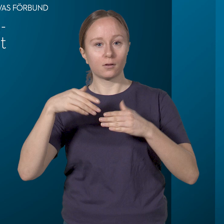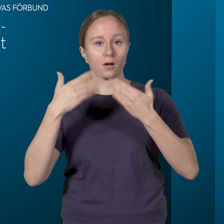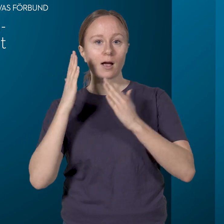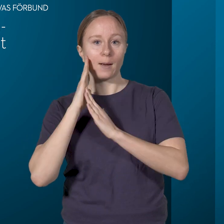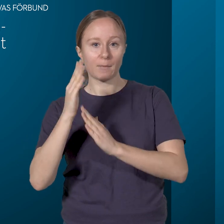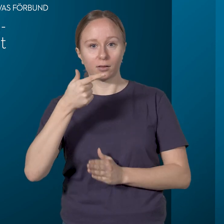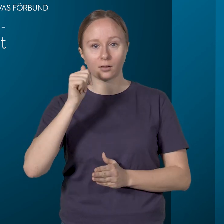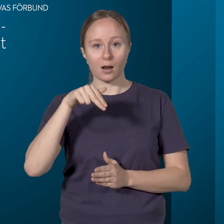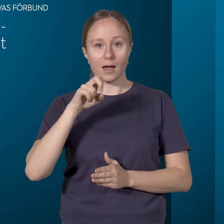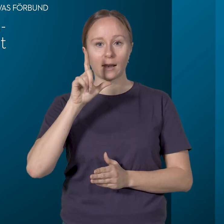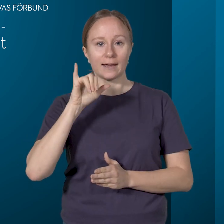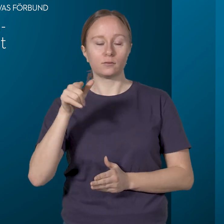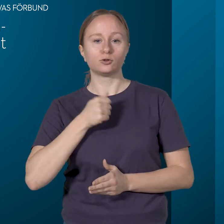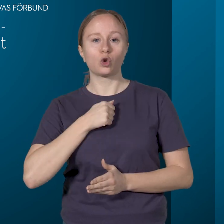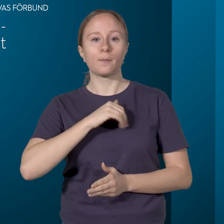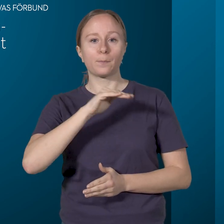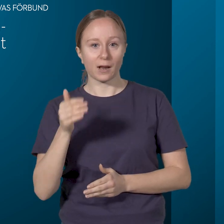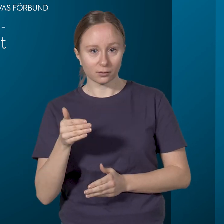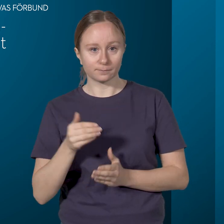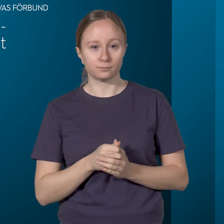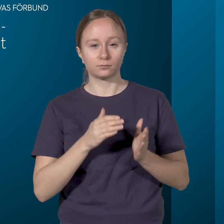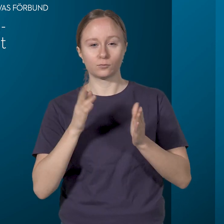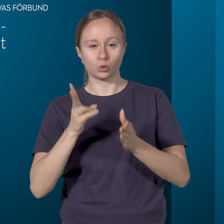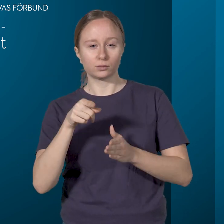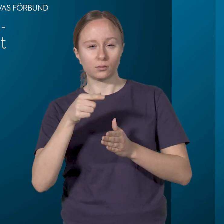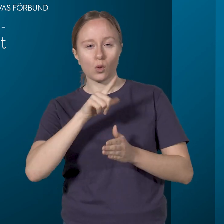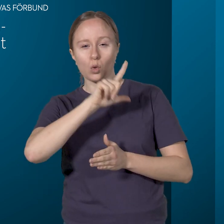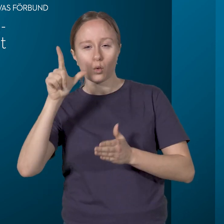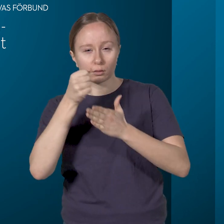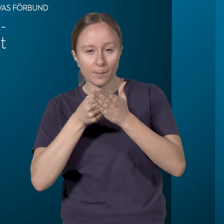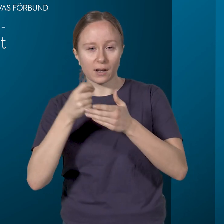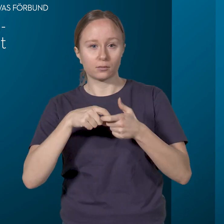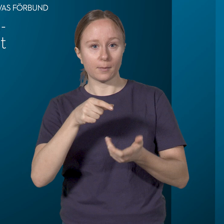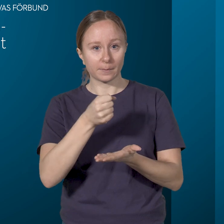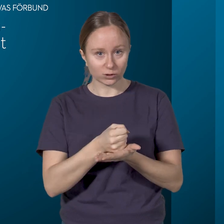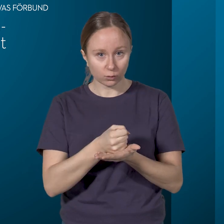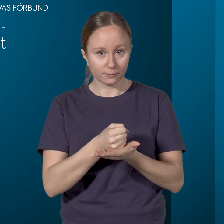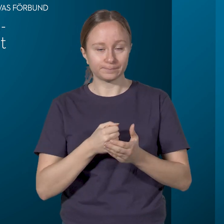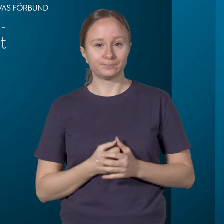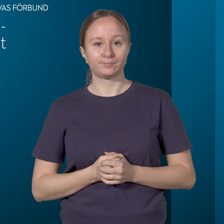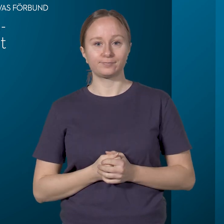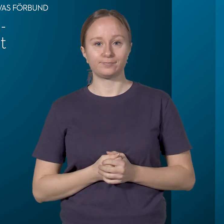till daghemmet Taneli i Pitäjänmäki, och den långvariga kampen - som föregick detta beslut.